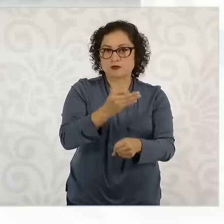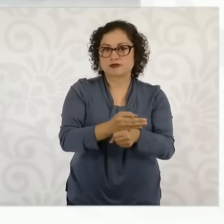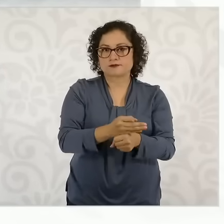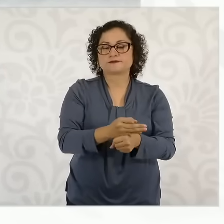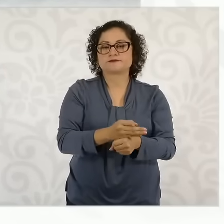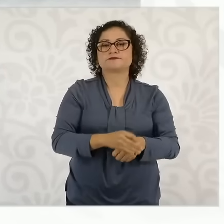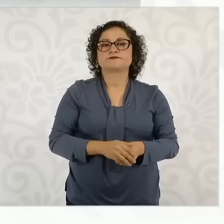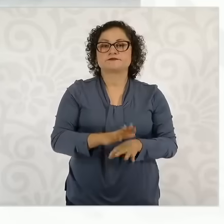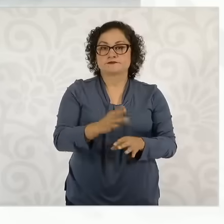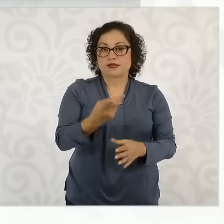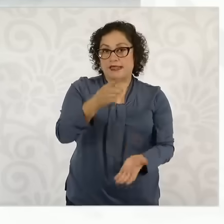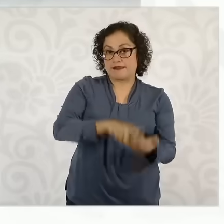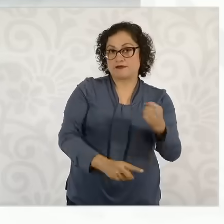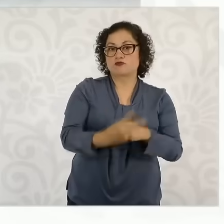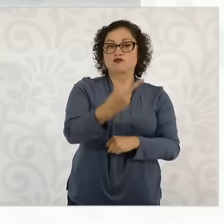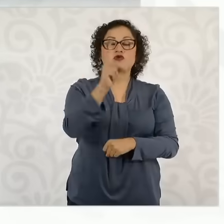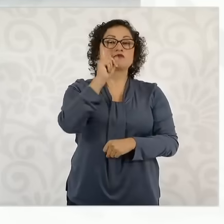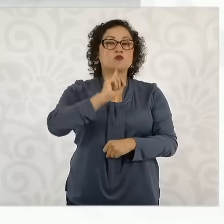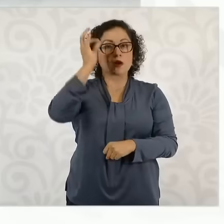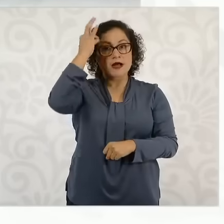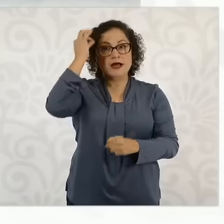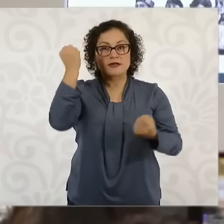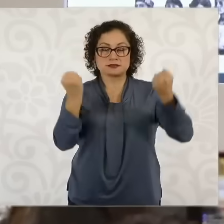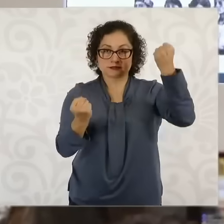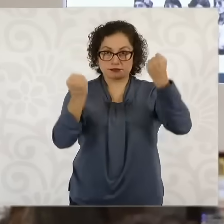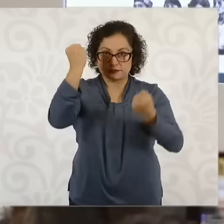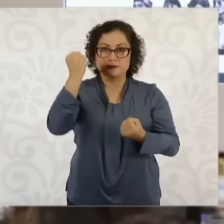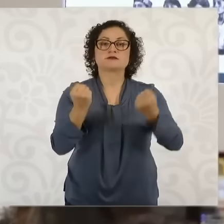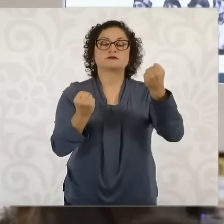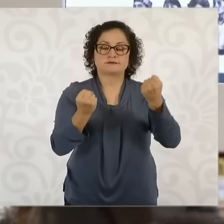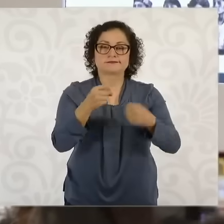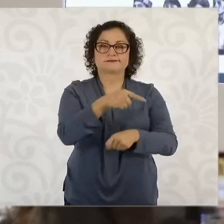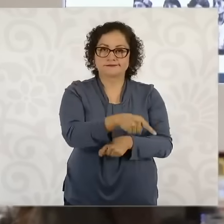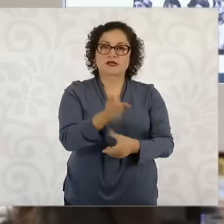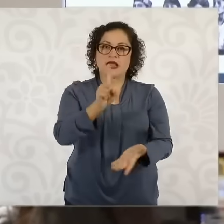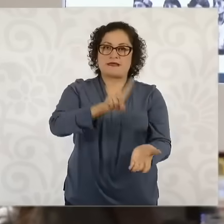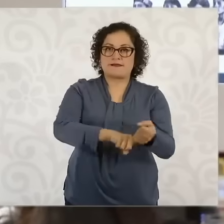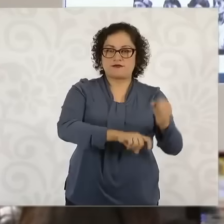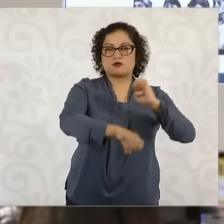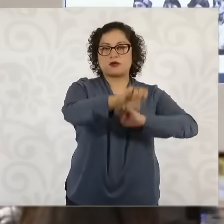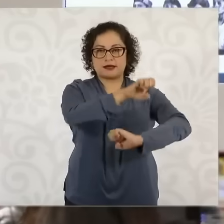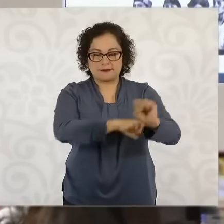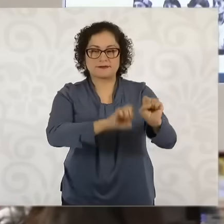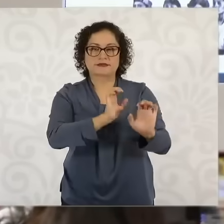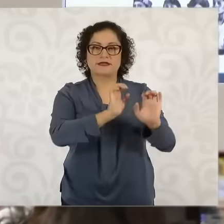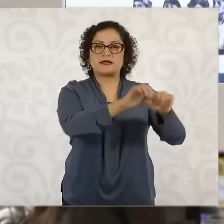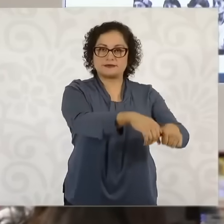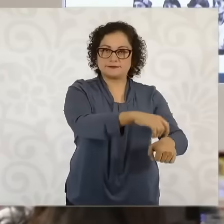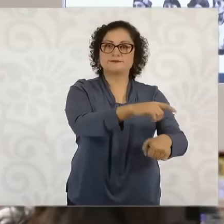dos mujeres pilotos aviadoras que se integran a la flota de mexicana y con esto precisamente la mujer